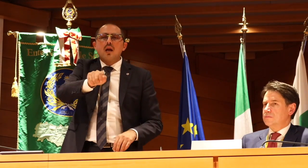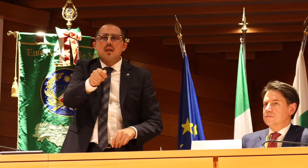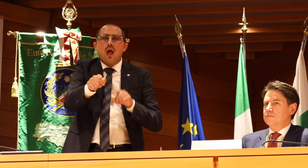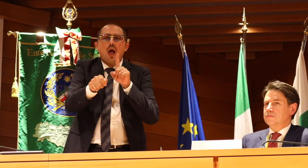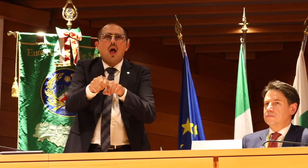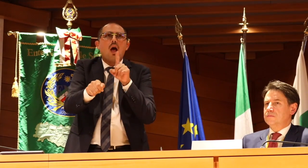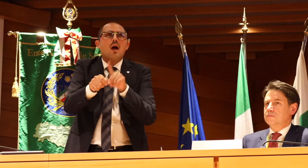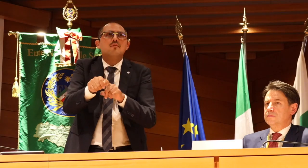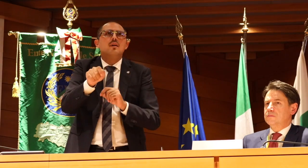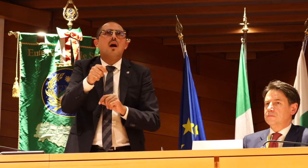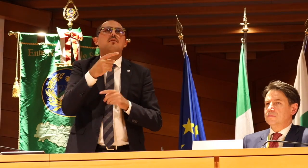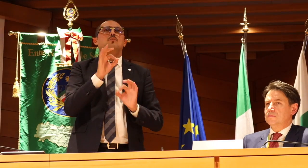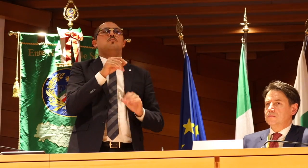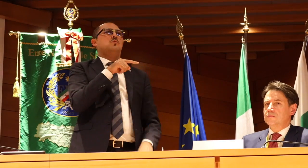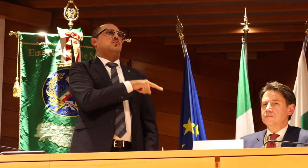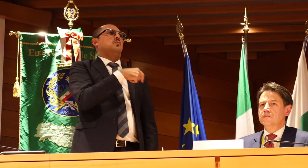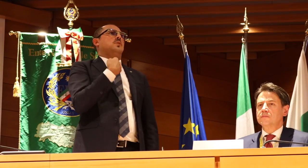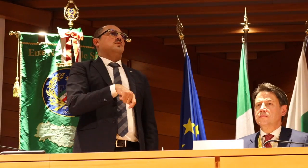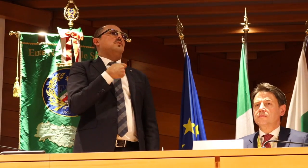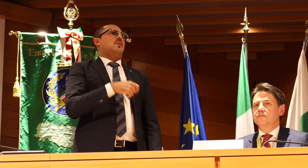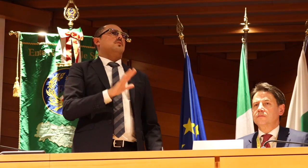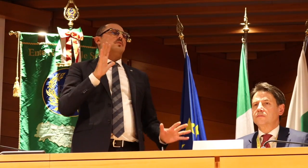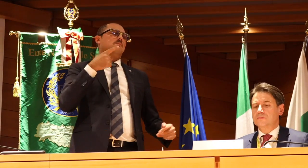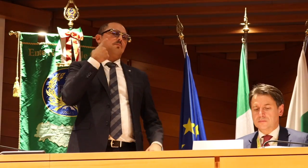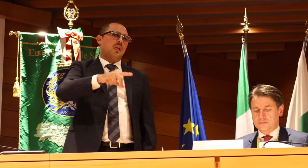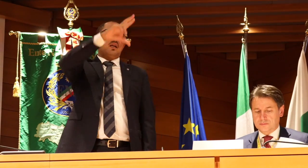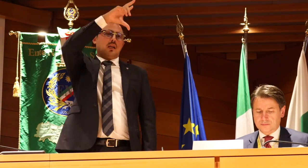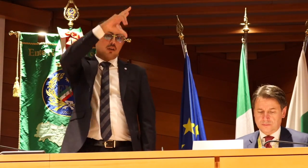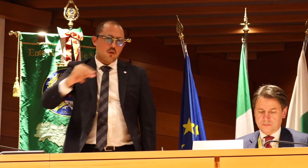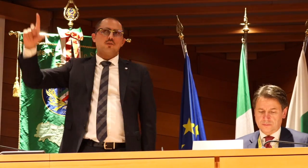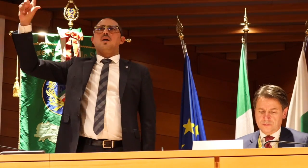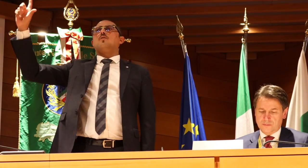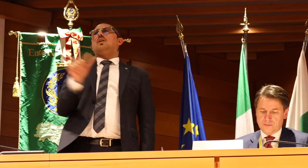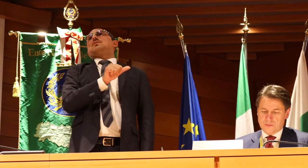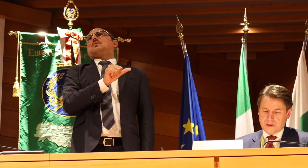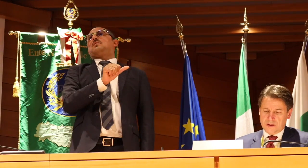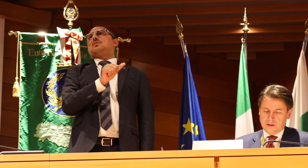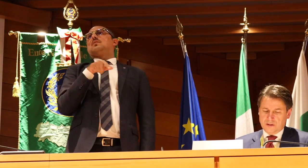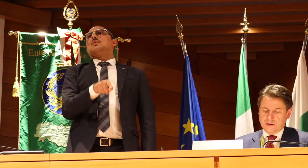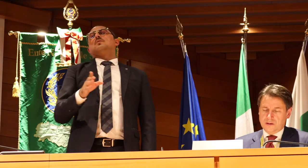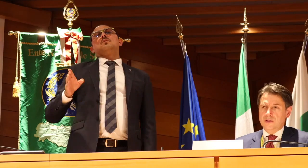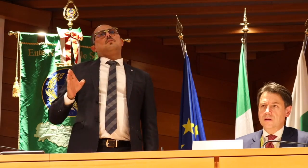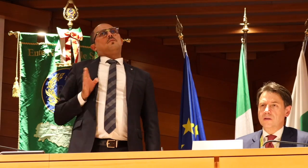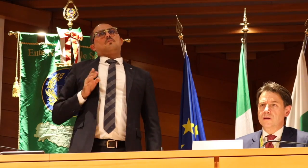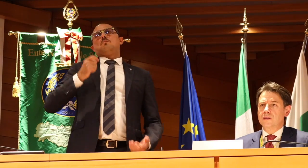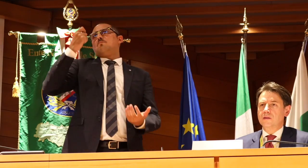la chiave per la piena inclusione delle persone sorde. Presidente chiedo a lei che si arrivi presto al riconoscimento della lingua dei segni italiana,